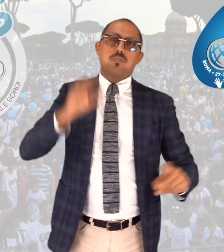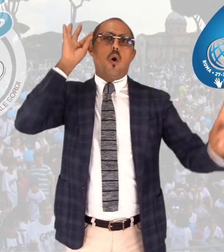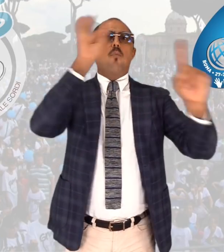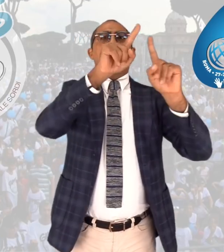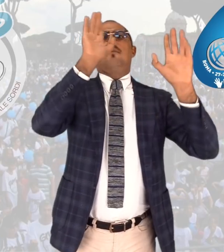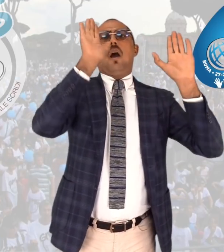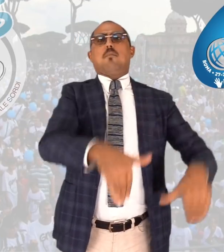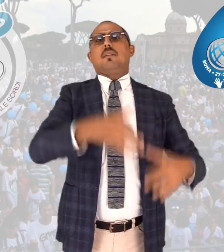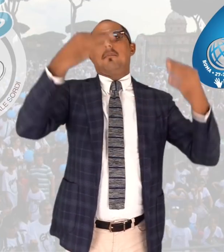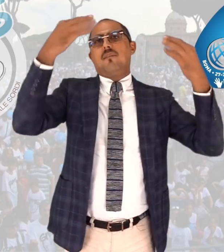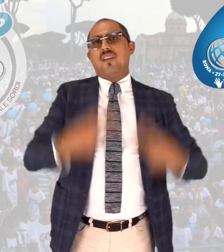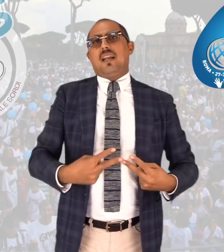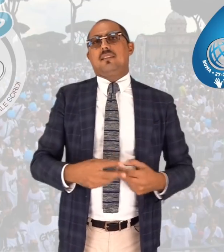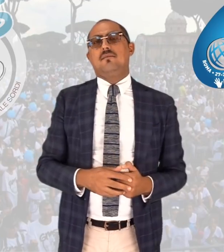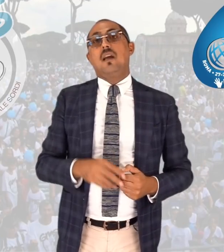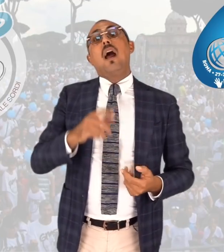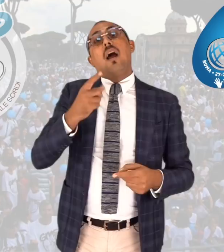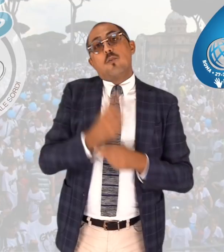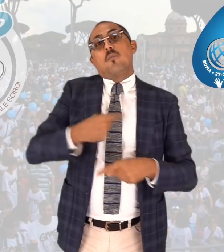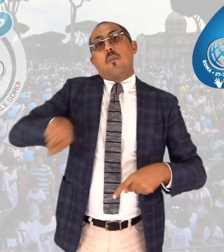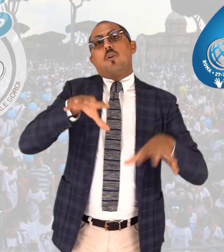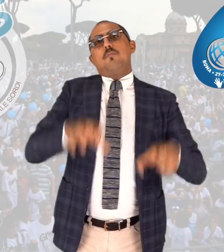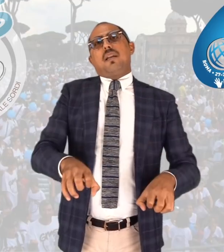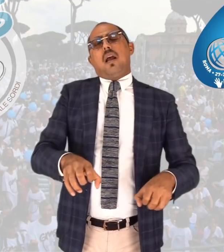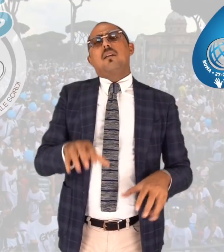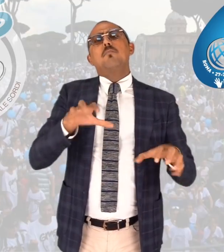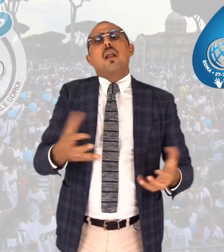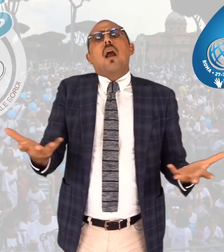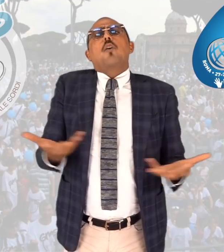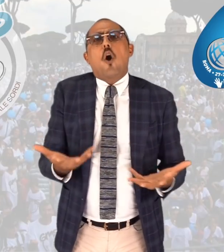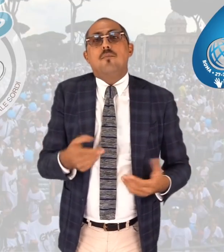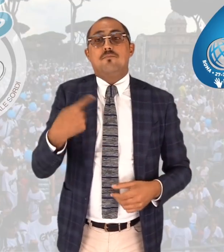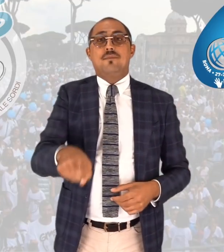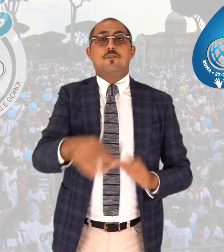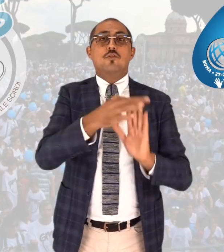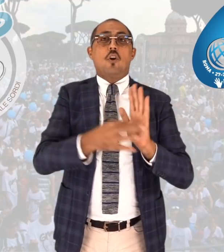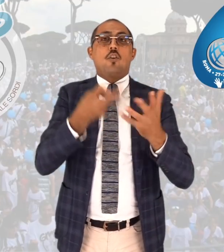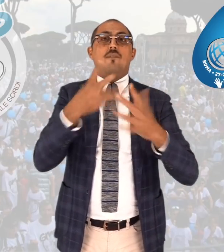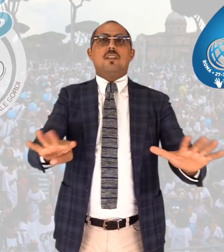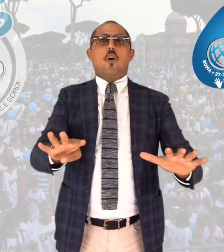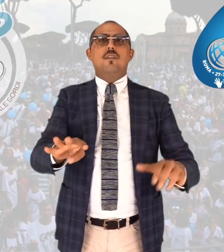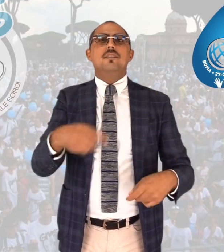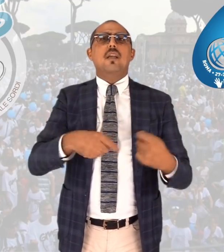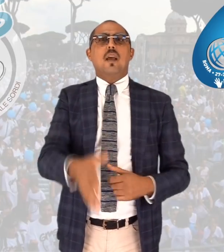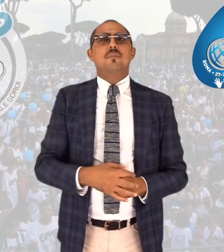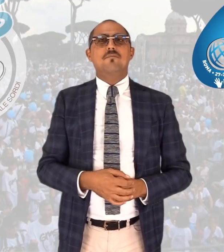deve essere assolto. Anche noi dobbiamo fare la nostra parte. Come? Essendo presenti il 29 settembre.